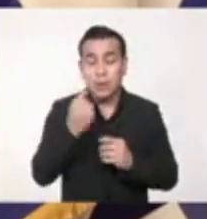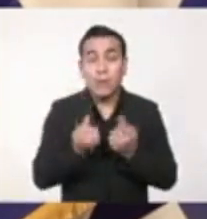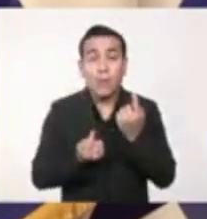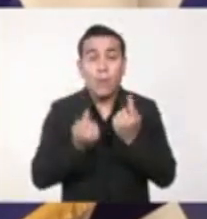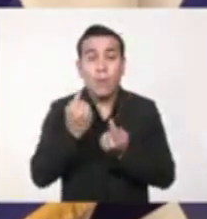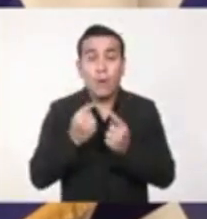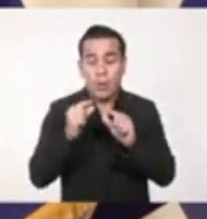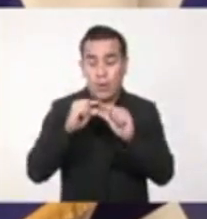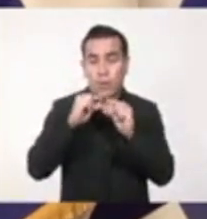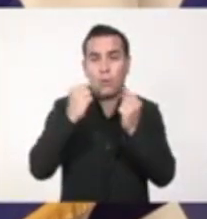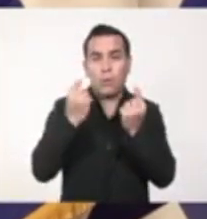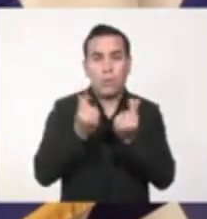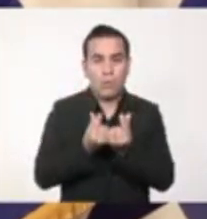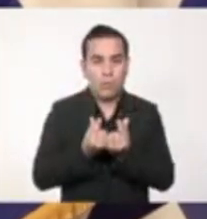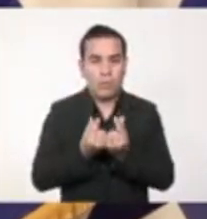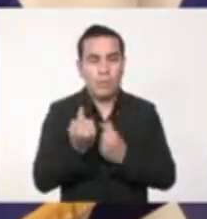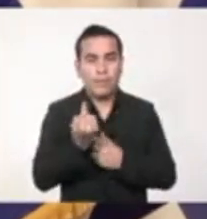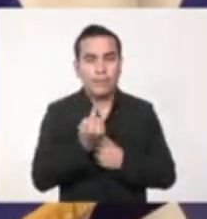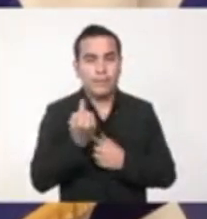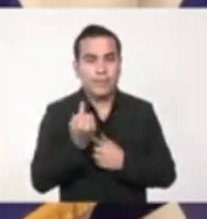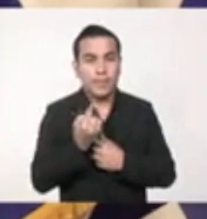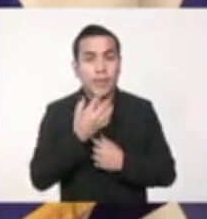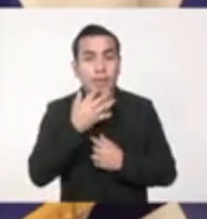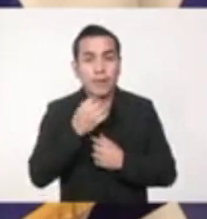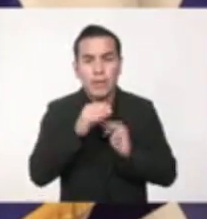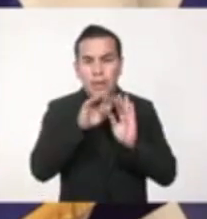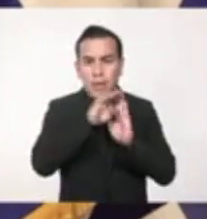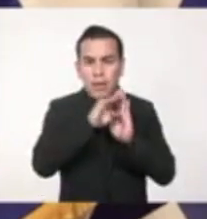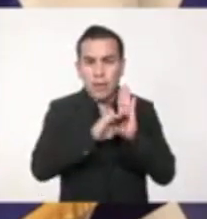group with agenda, just like us, we too